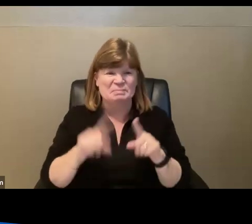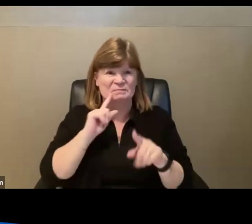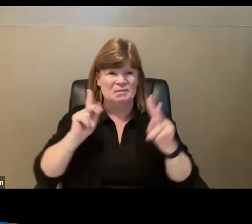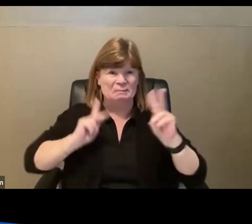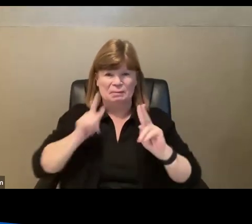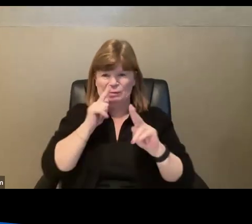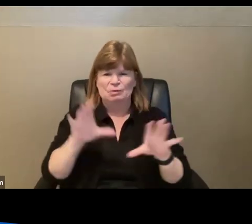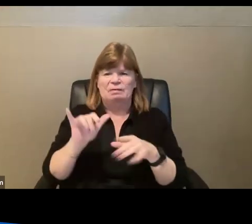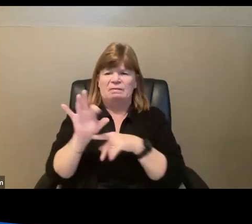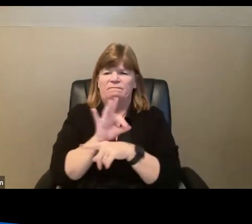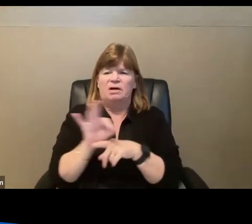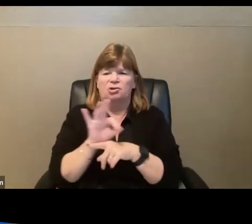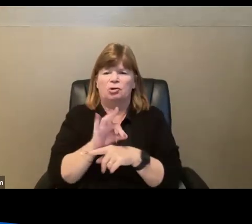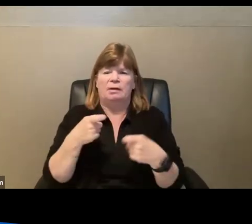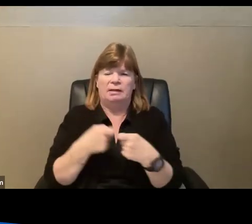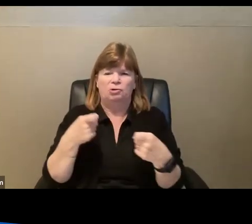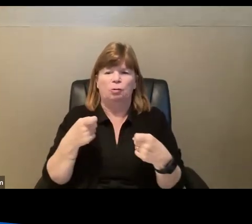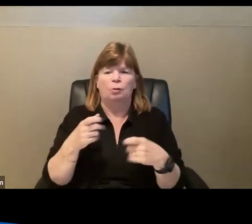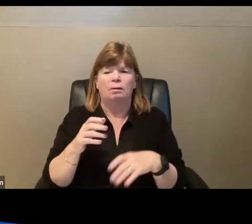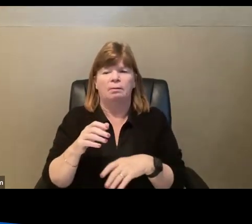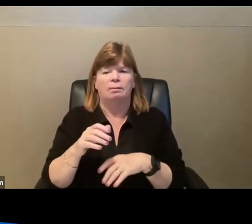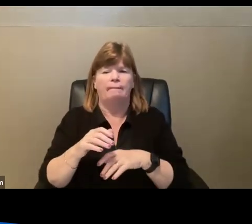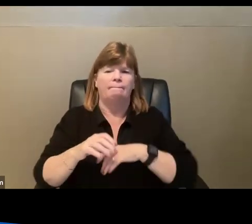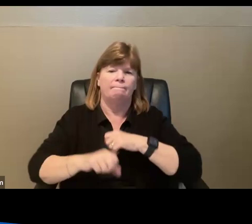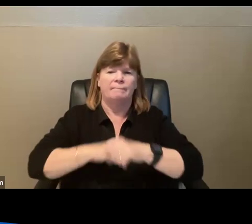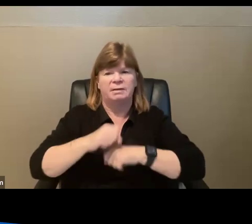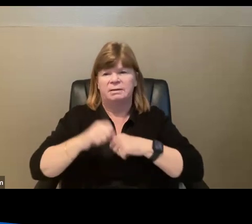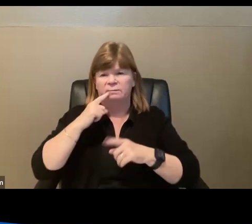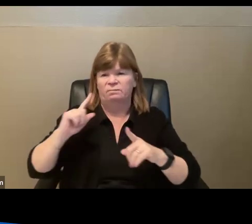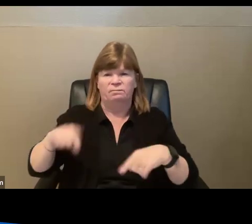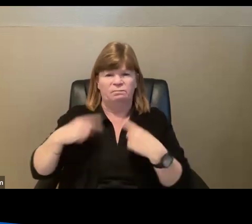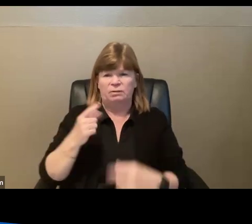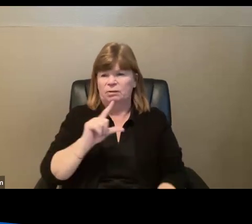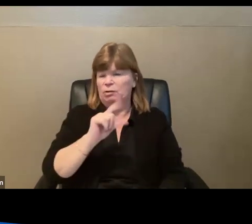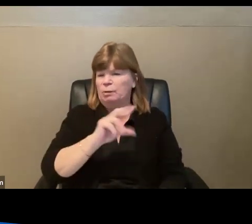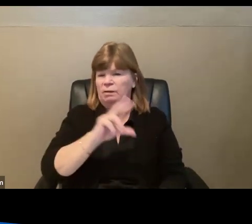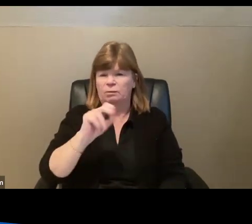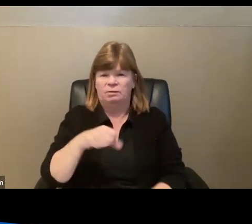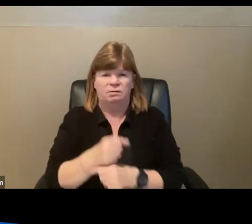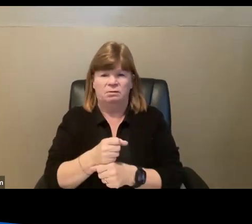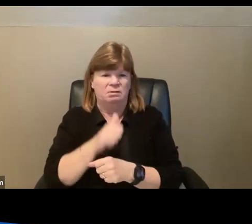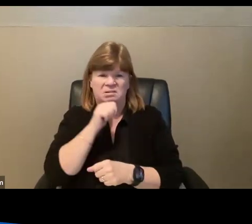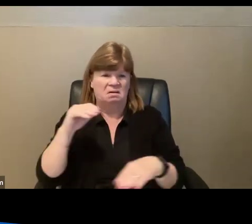bicicleta eléctrica funcional durante, digamos, 20 o 30 años, no les ha afectado de esa manera.